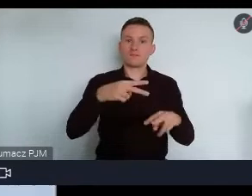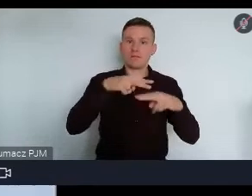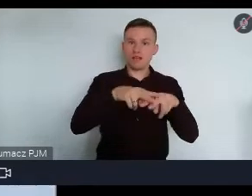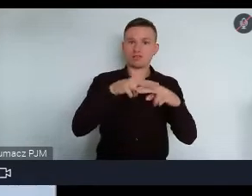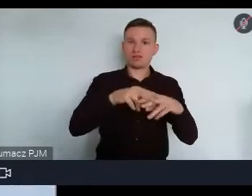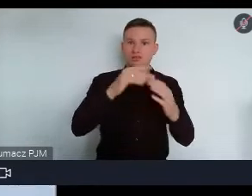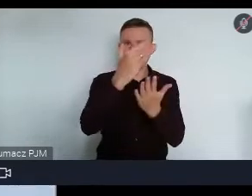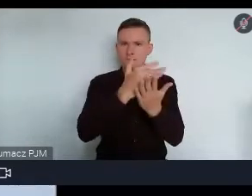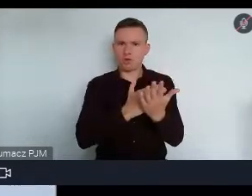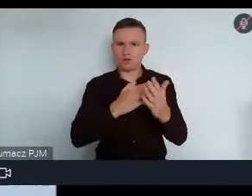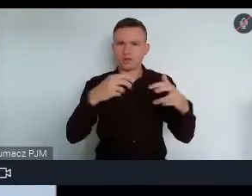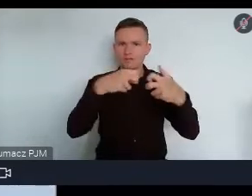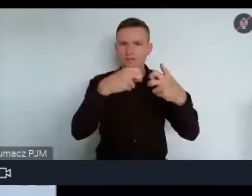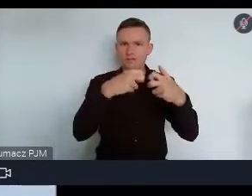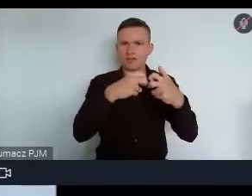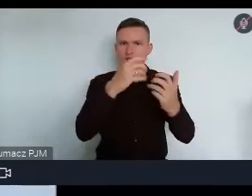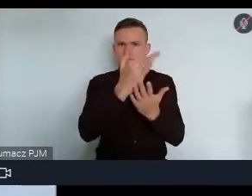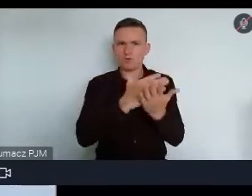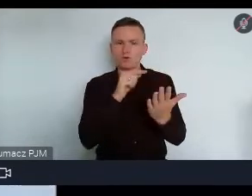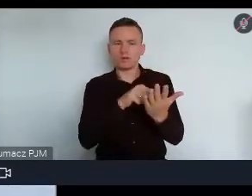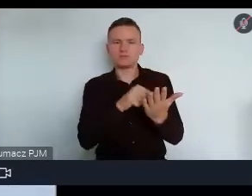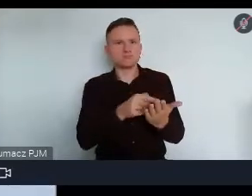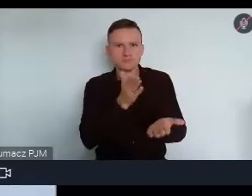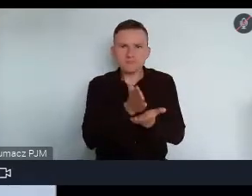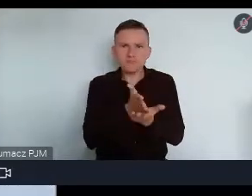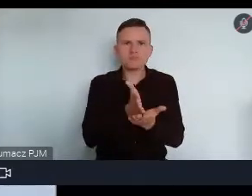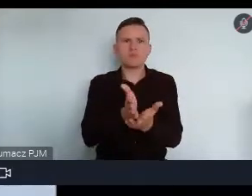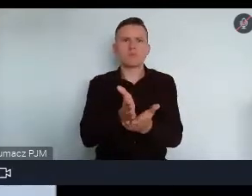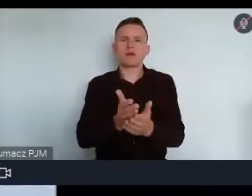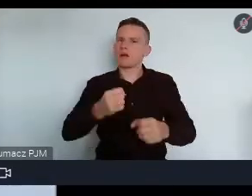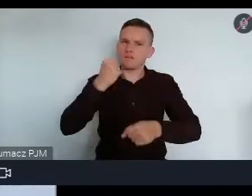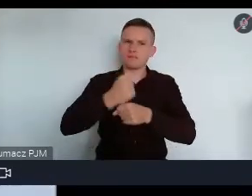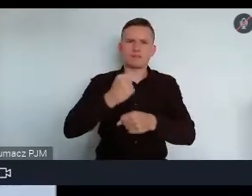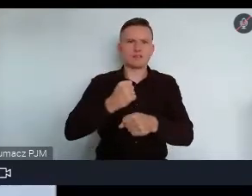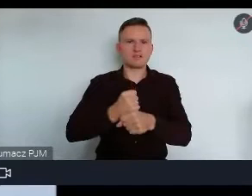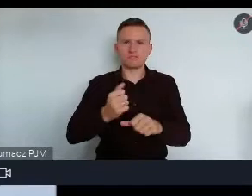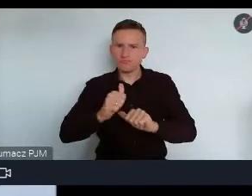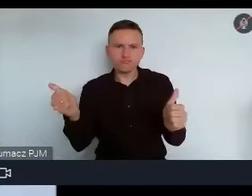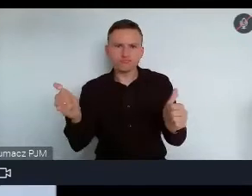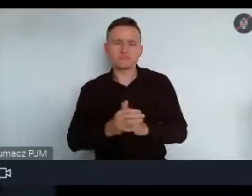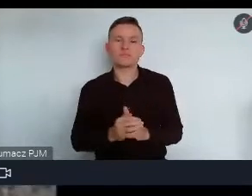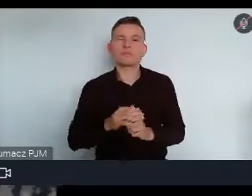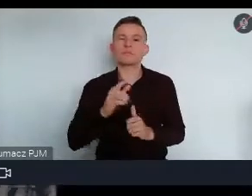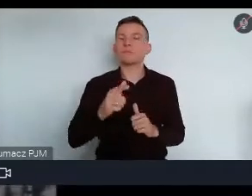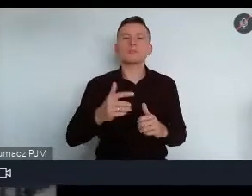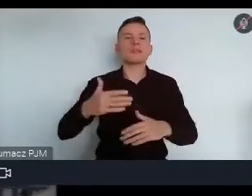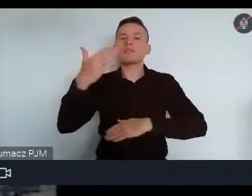który pozwala na łatwą, a wręcz relaksującą pracę. Na końcu otrzymujemy przejrzystą reprezentację graficzną.